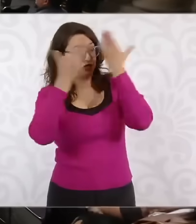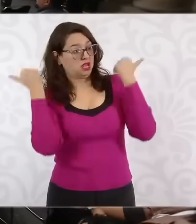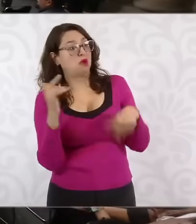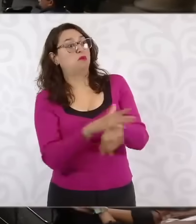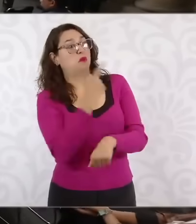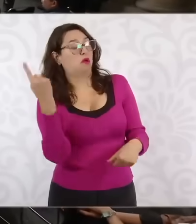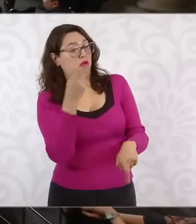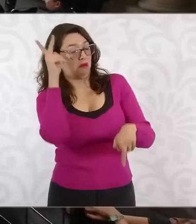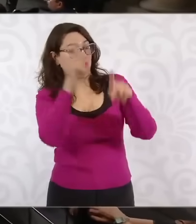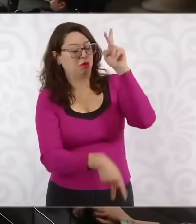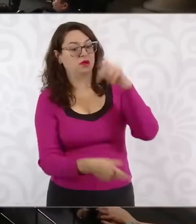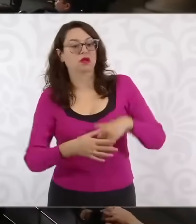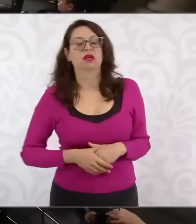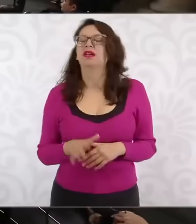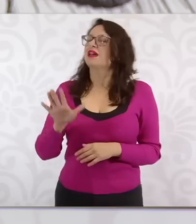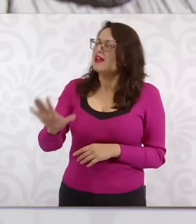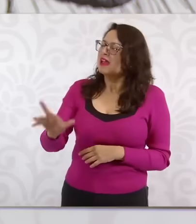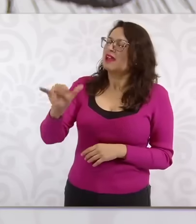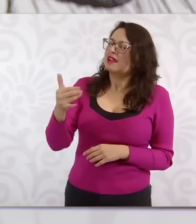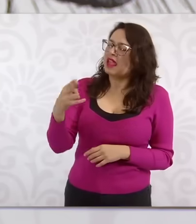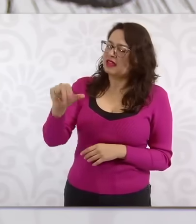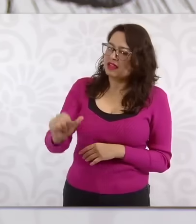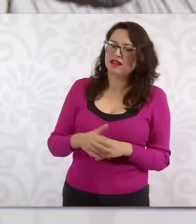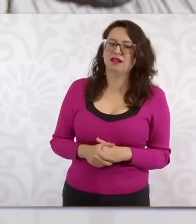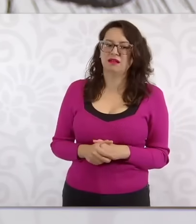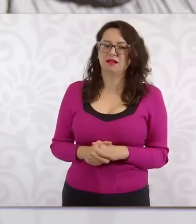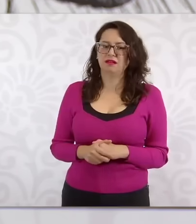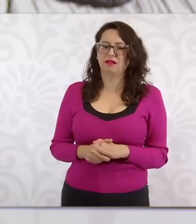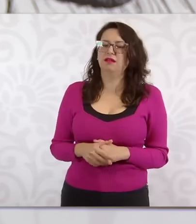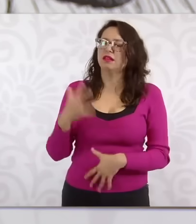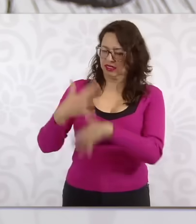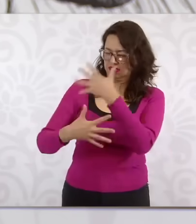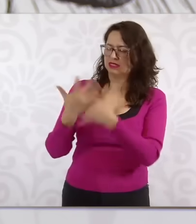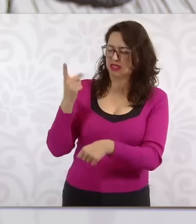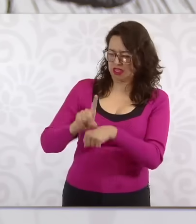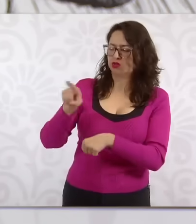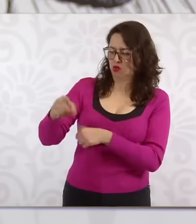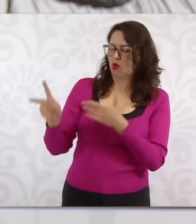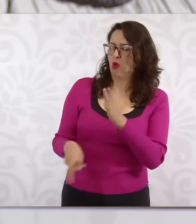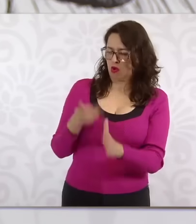lo interrumpió. ¿Te parece, reina, que te demos la palabra en 15 días para que los compañeros puedan